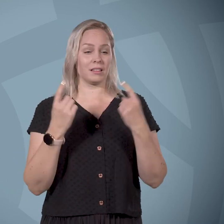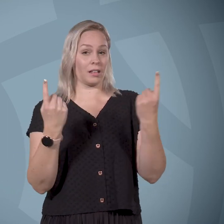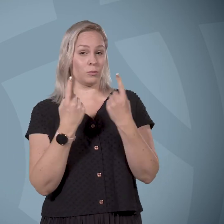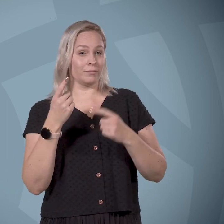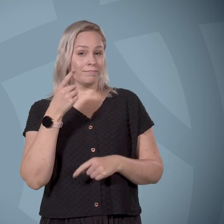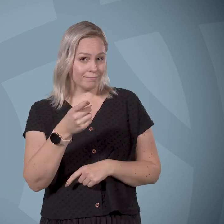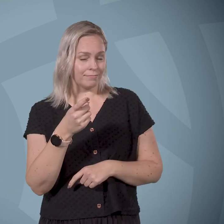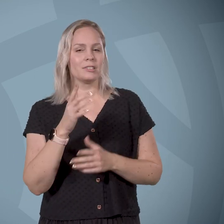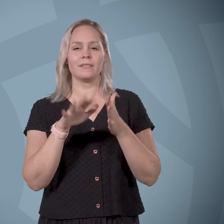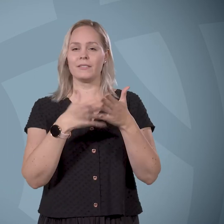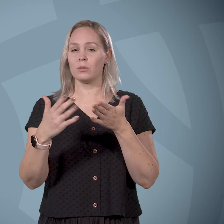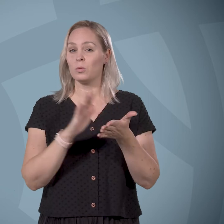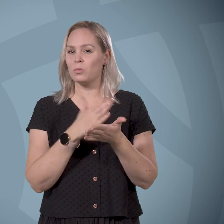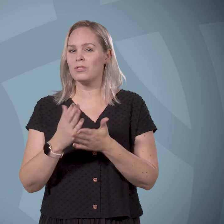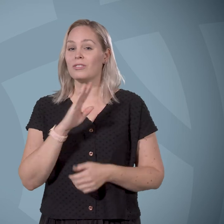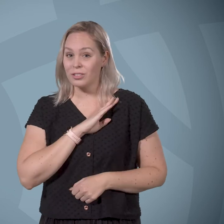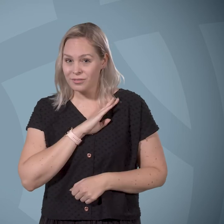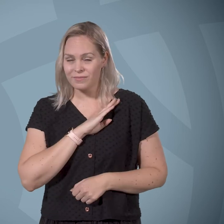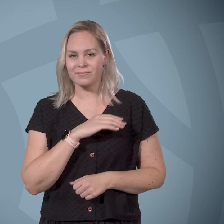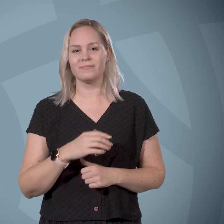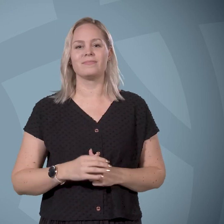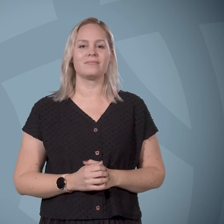Tilaisuudessa on viittomakielen tulkkaus.